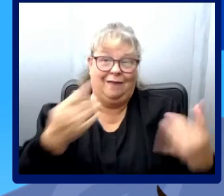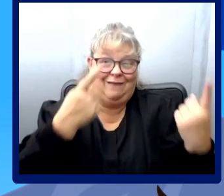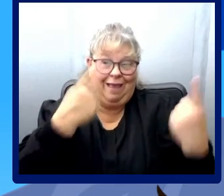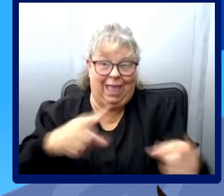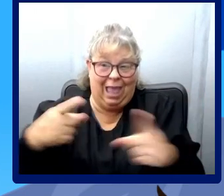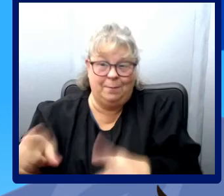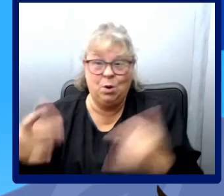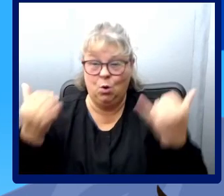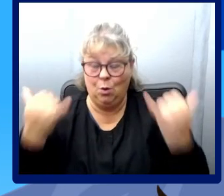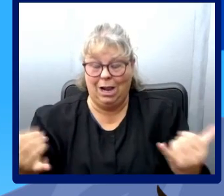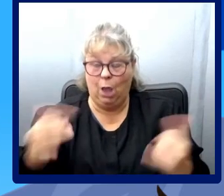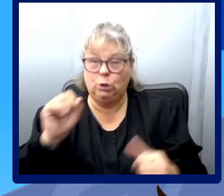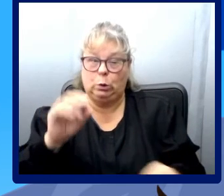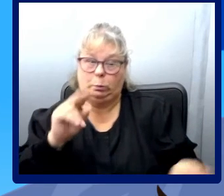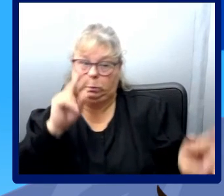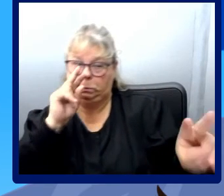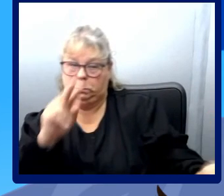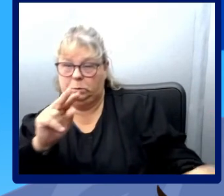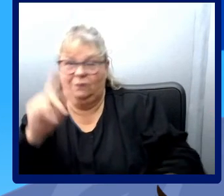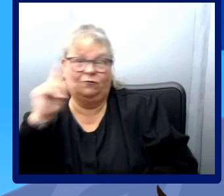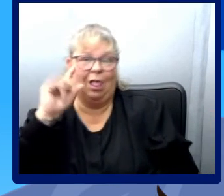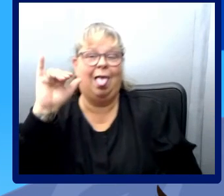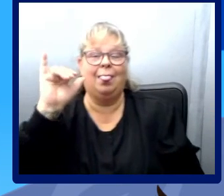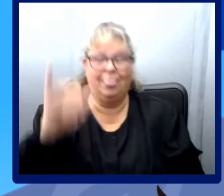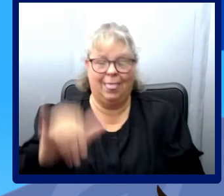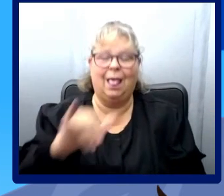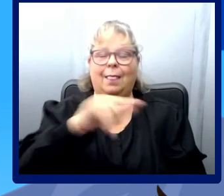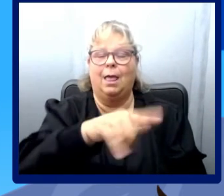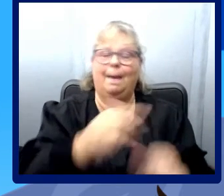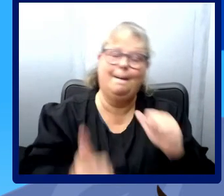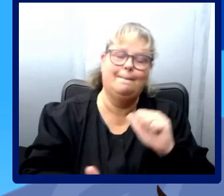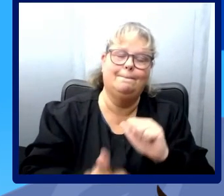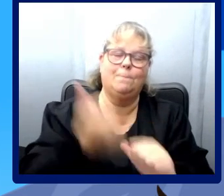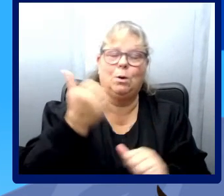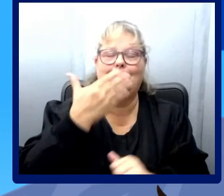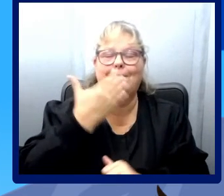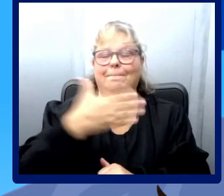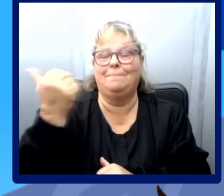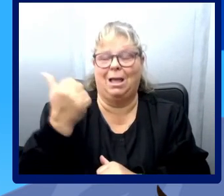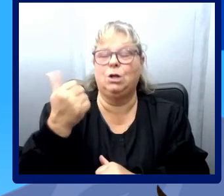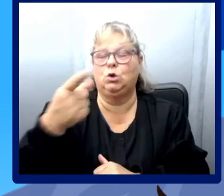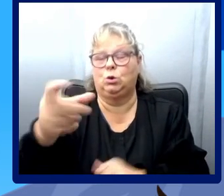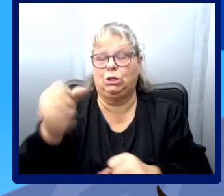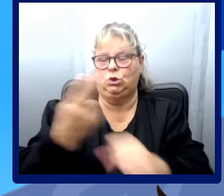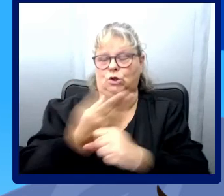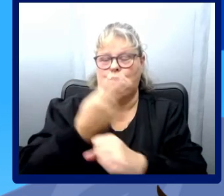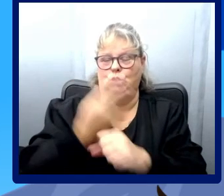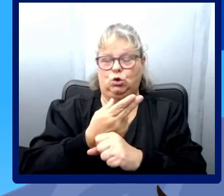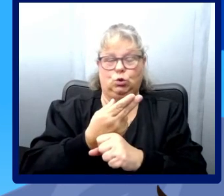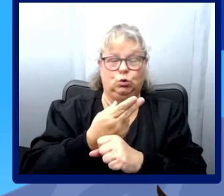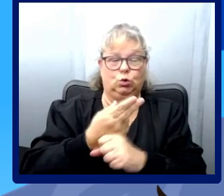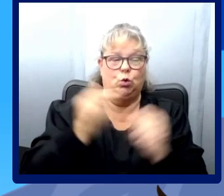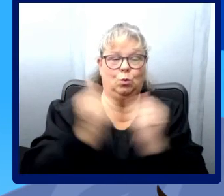Así que mantengan un ojo en la documentación de Salesforce porque esa es la fuente más confiable que pueden tener sobre lo que está sucediendo con el flujo.